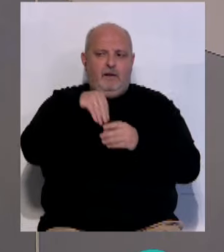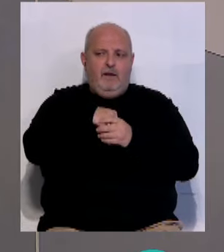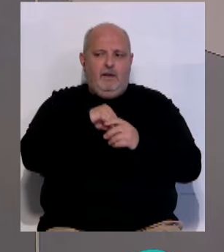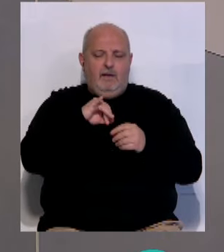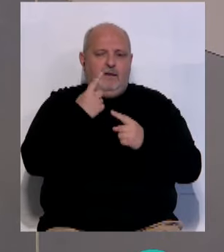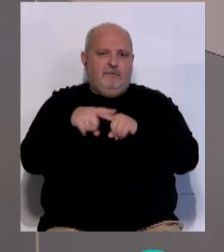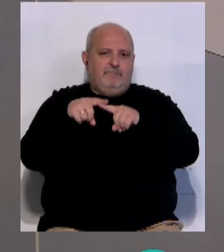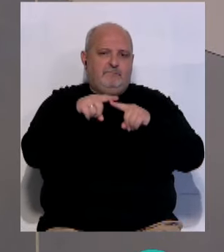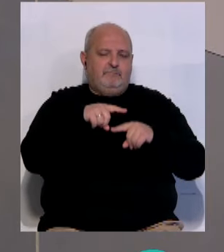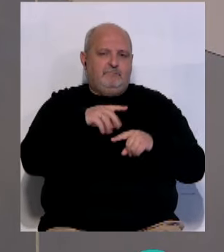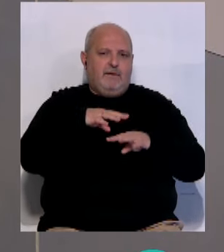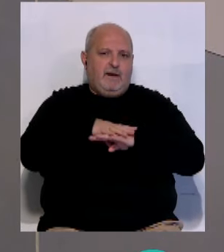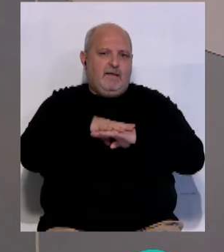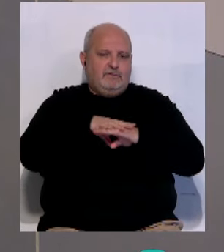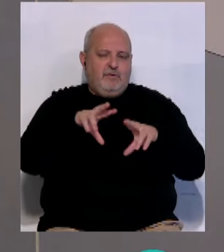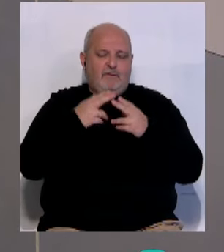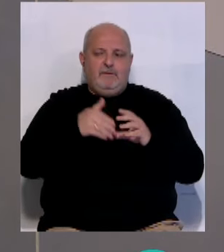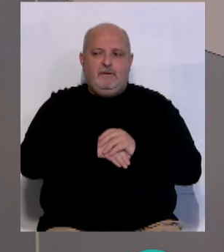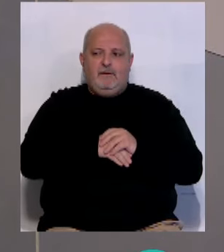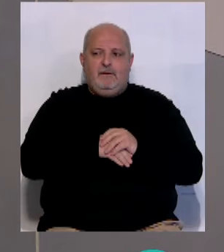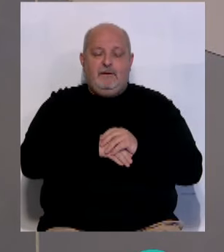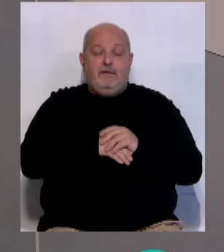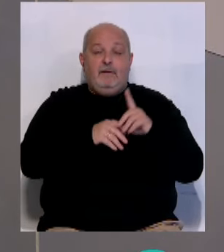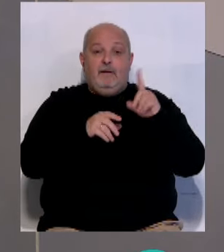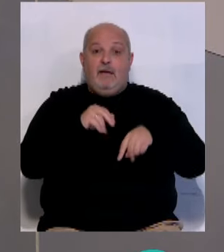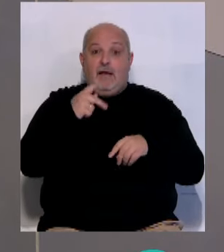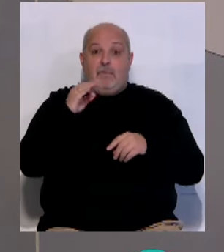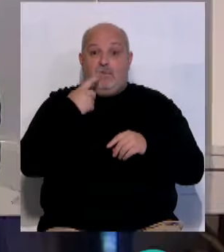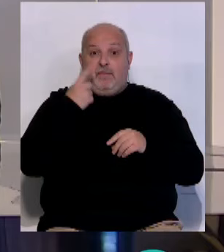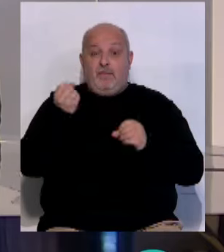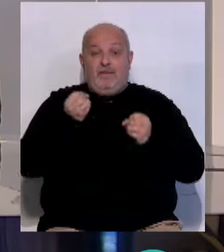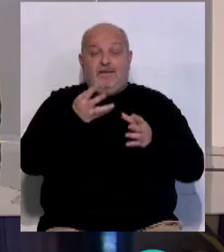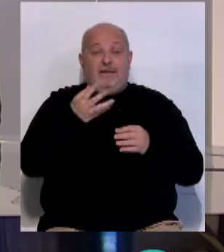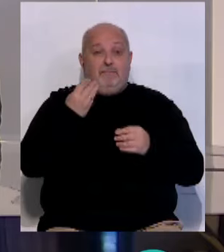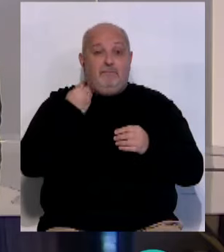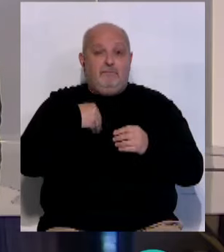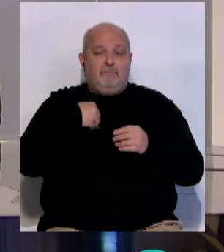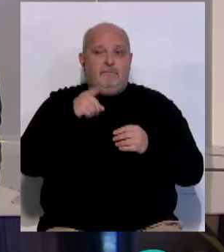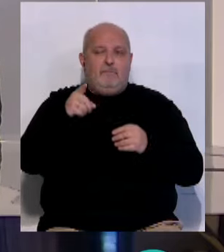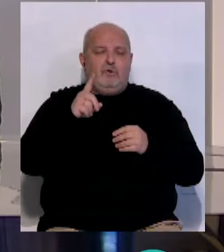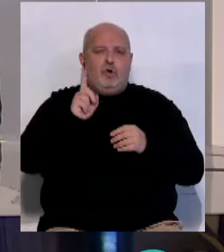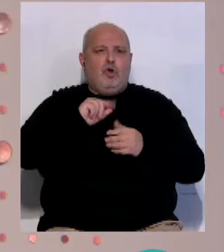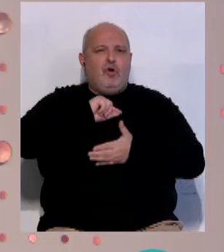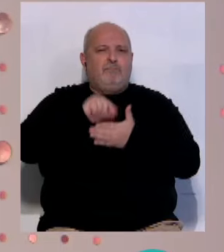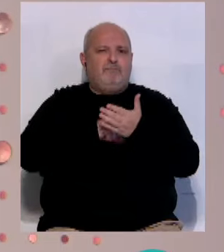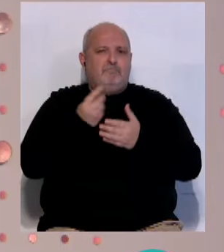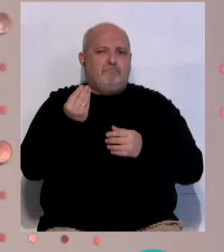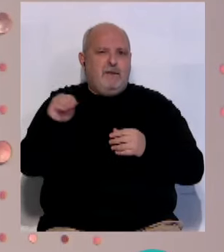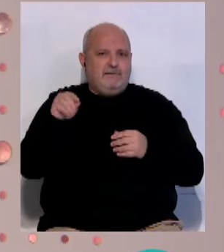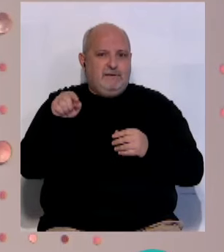diferentes eh canales también dice Carlos acapo y da detalles sobre su no renovación él dice que